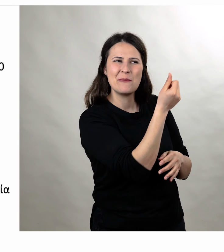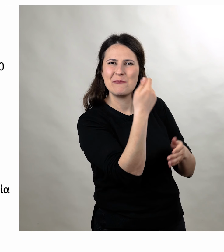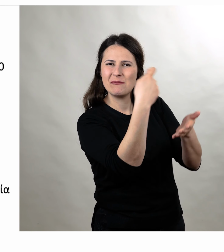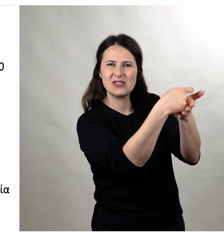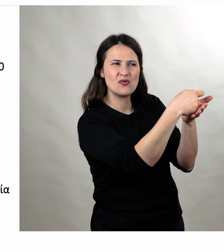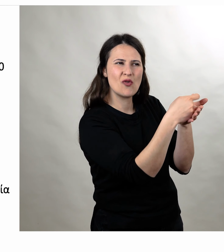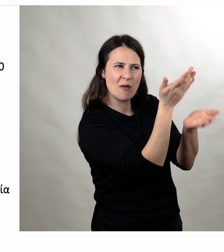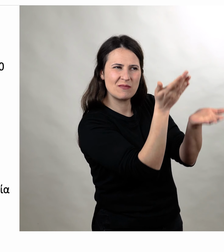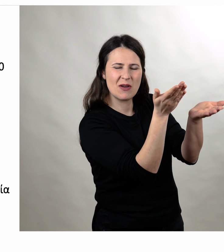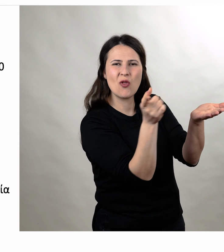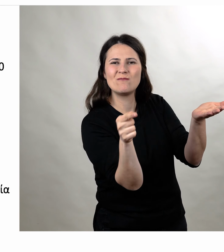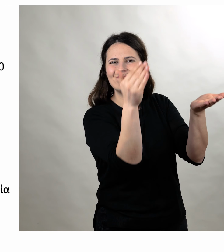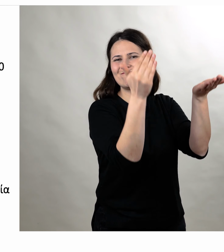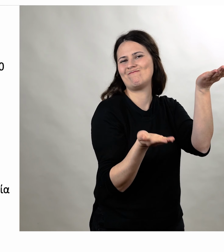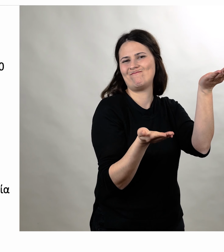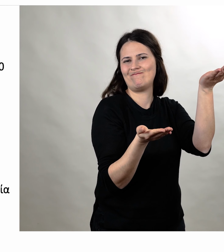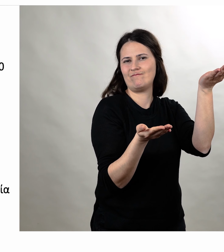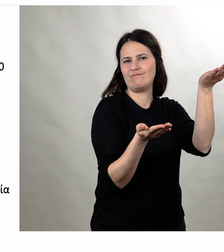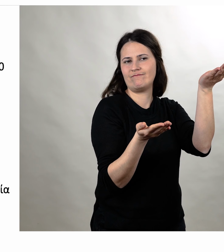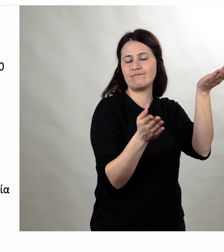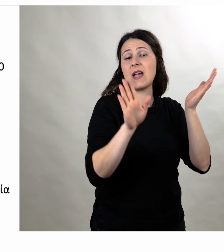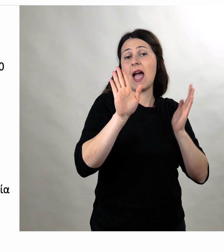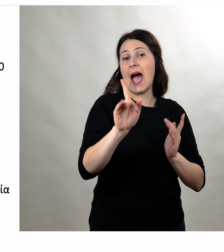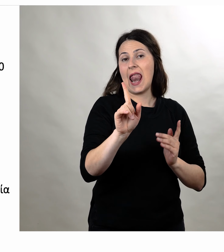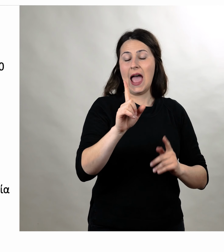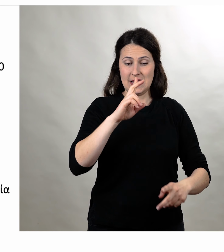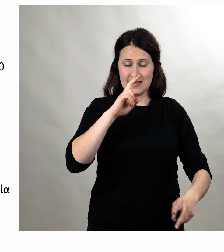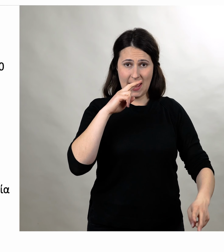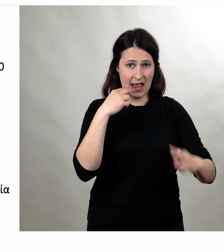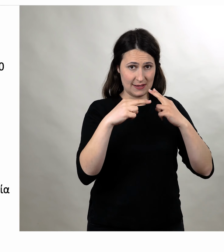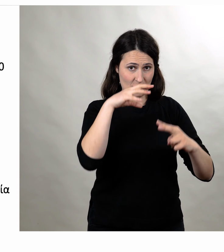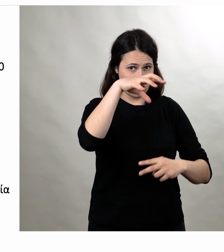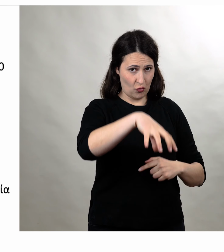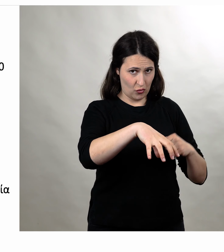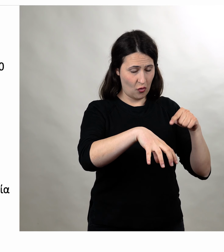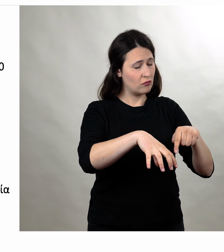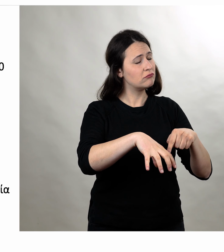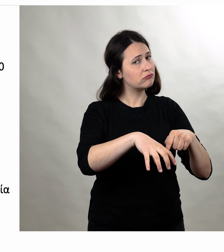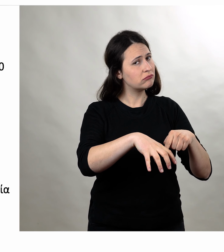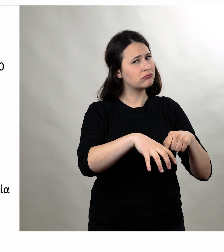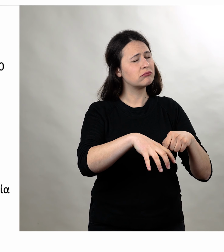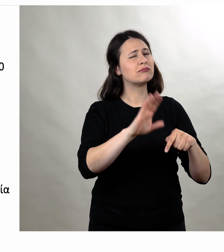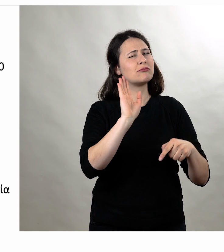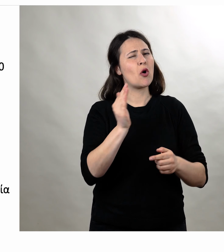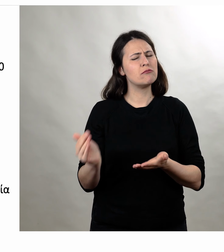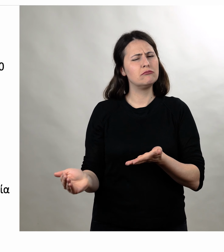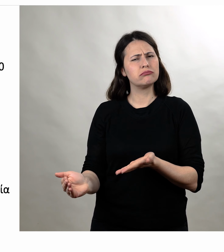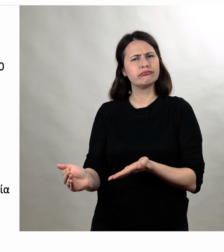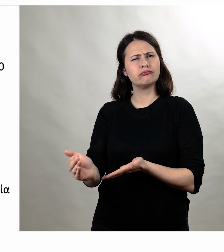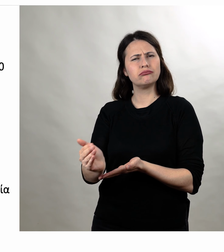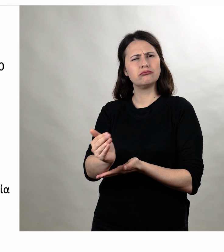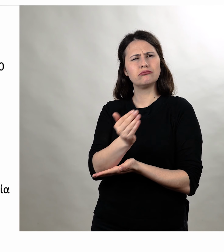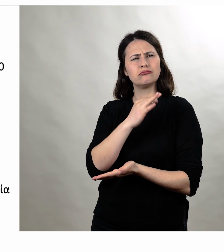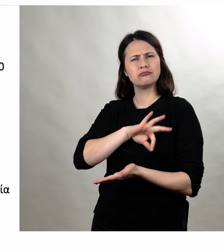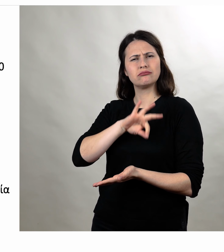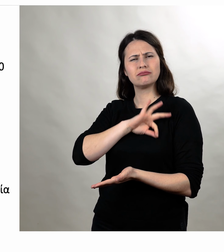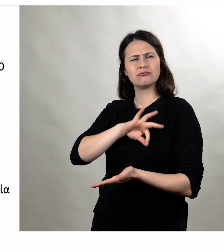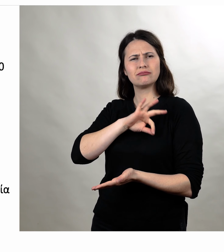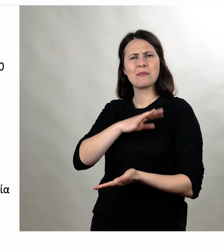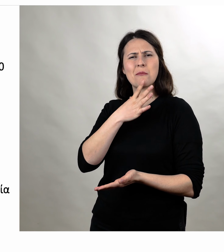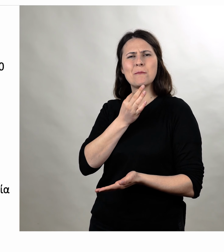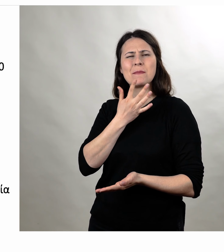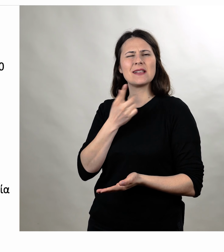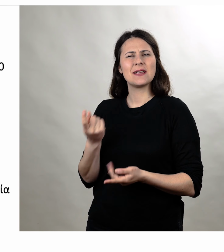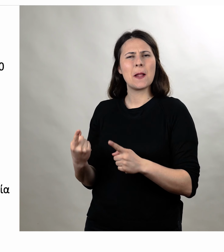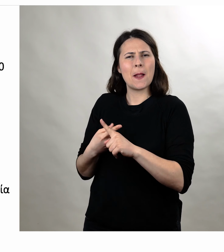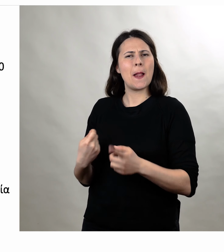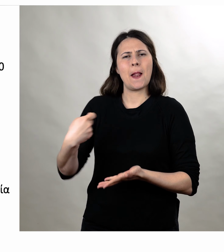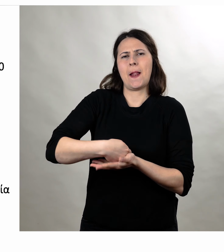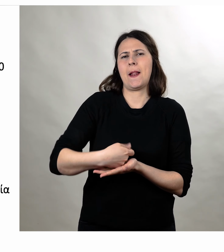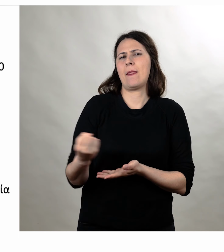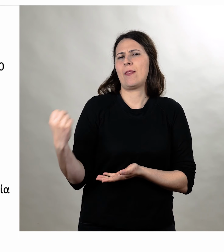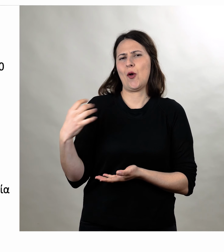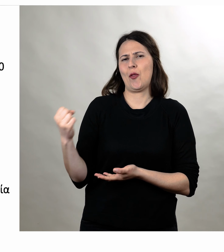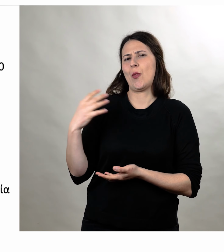Όμως το προσωπικό του εστιατορίου μπορεί να βγάλει αρκετά χρήματα από τα φιλοδωρήματα των επιβατών.